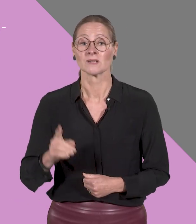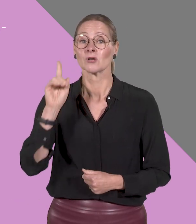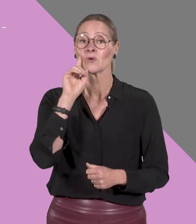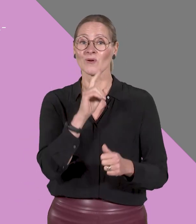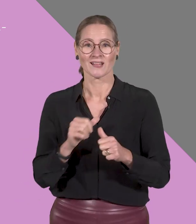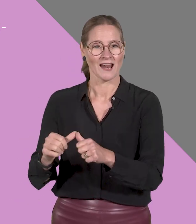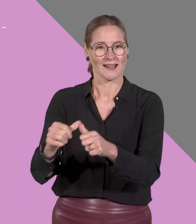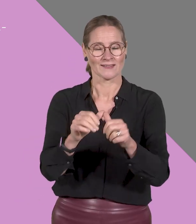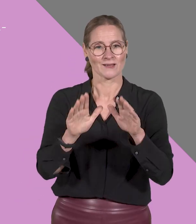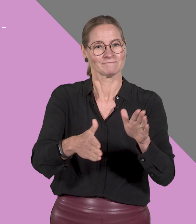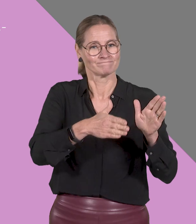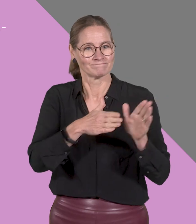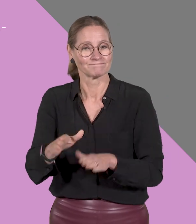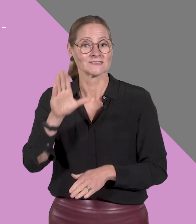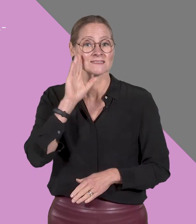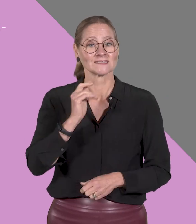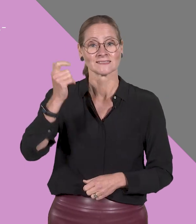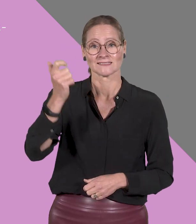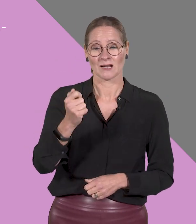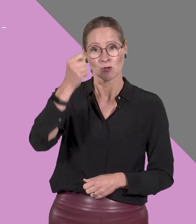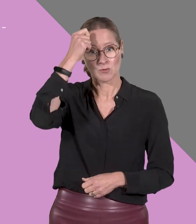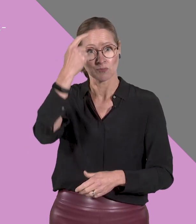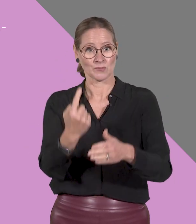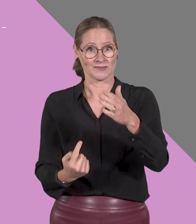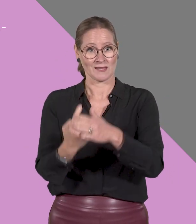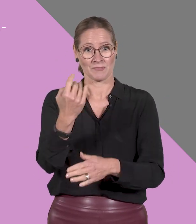Kuurojen Liitto järjesti seniorien kulttuuritapahtuman -